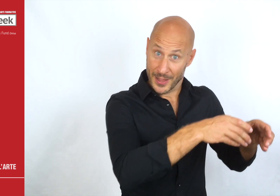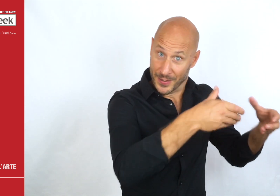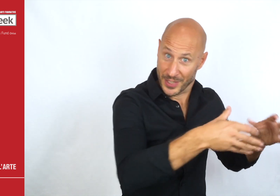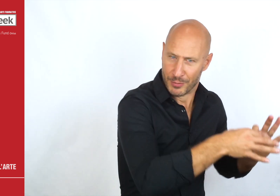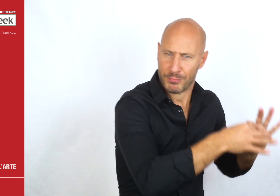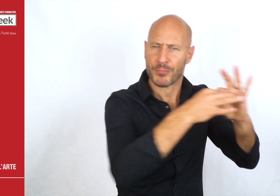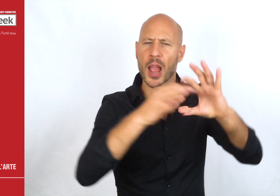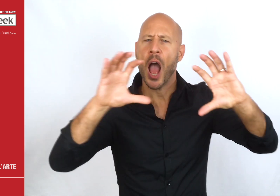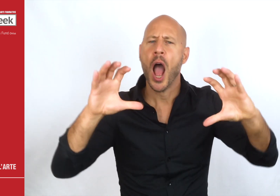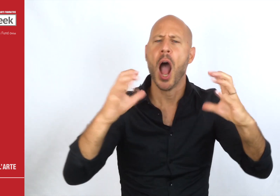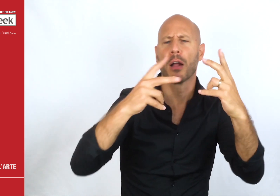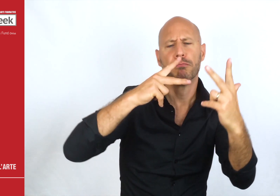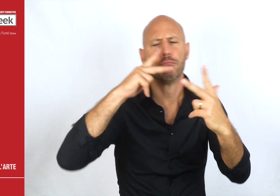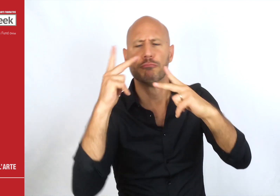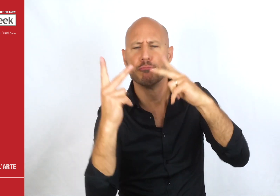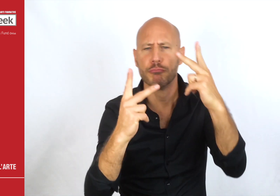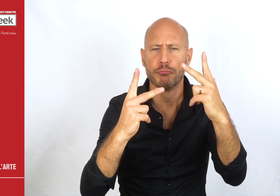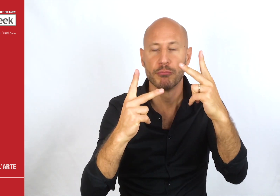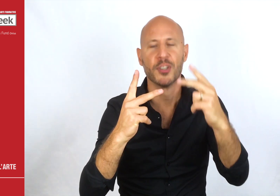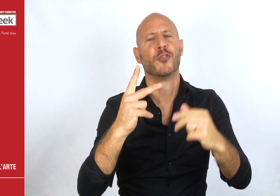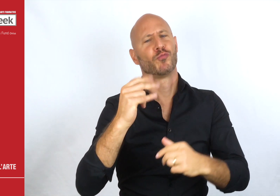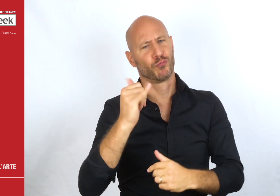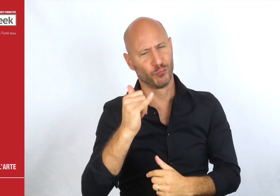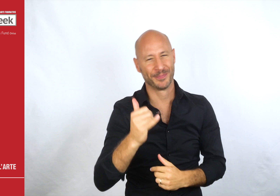La Divina Commedia ha influenzato anche la produzione artistica in lingua dei segni.